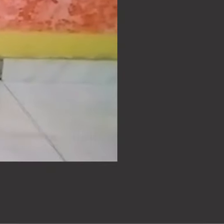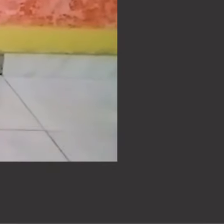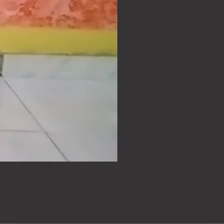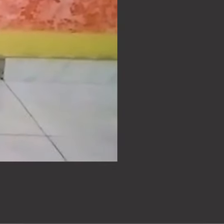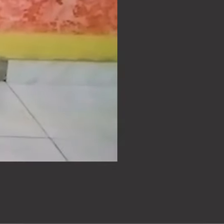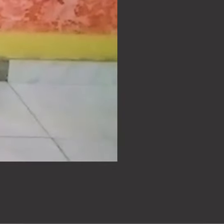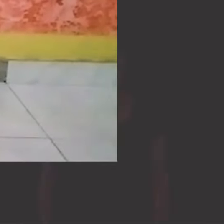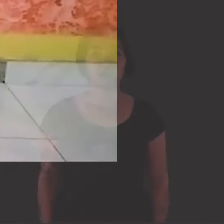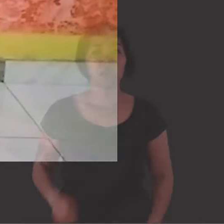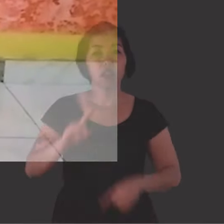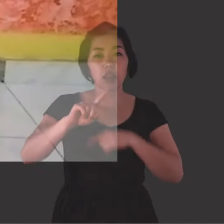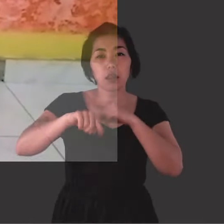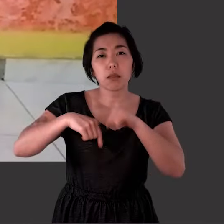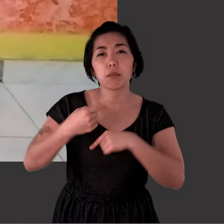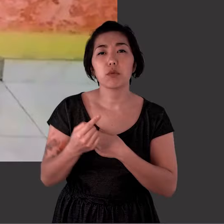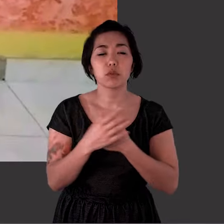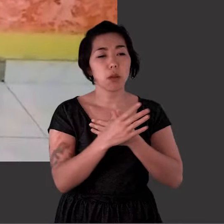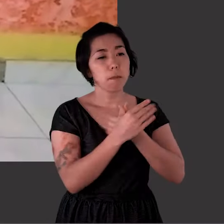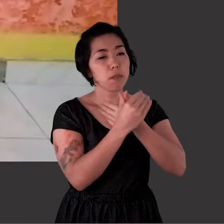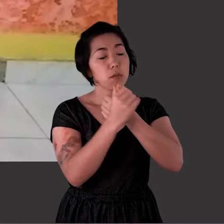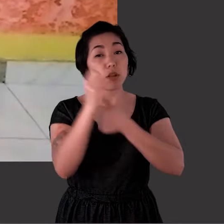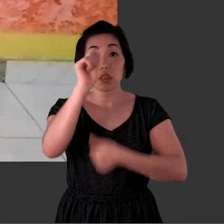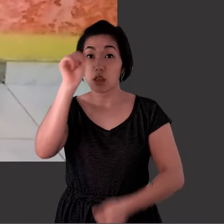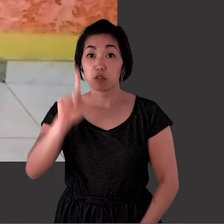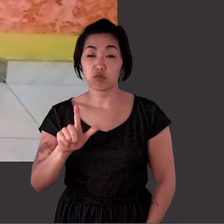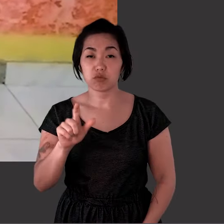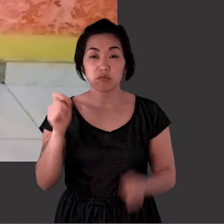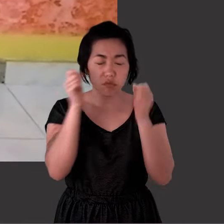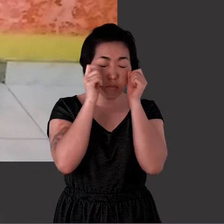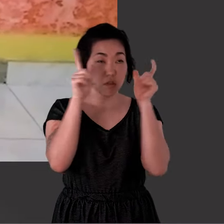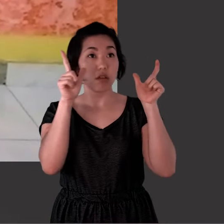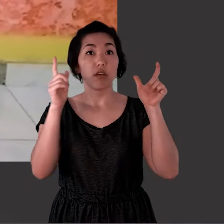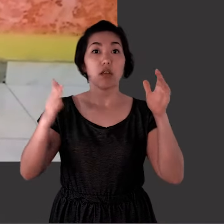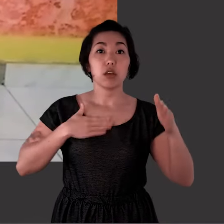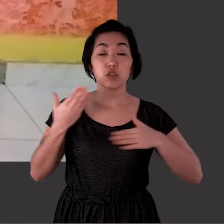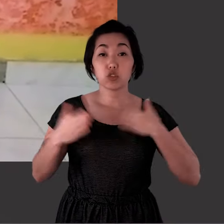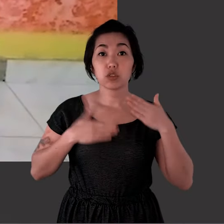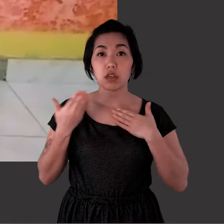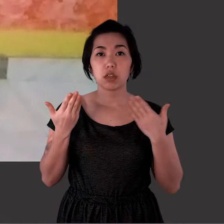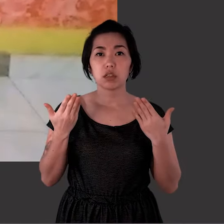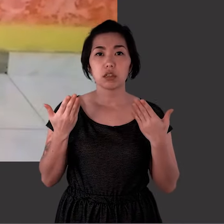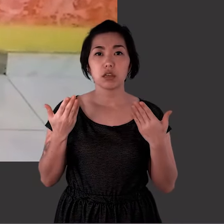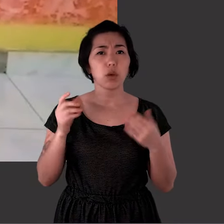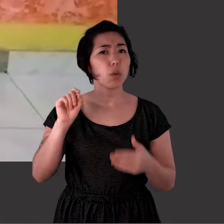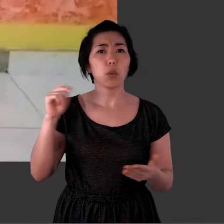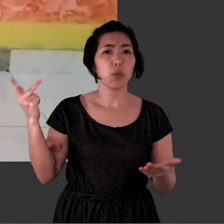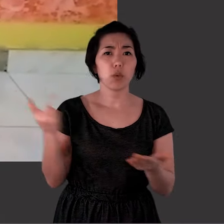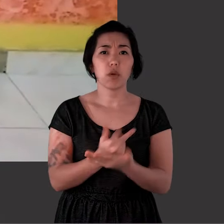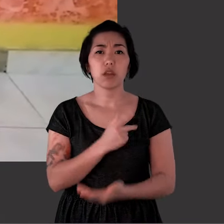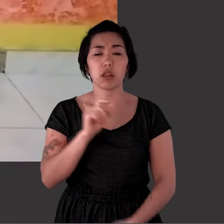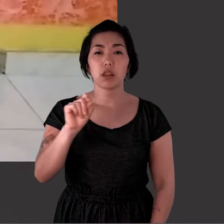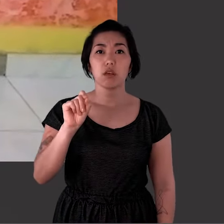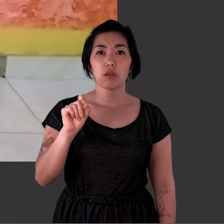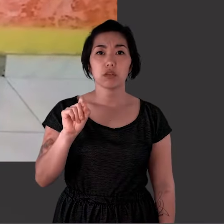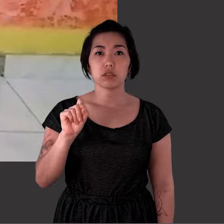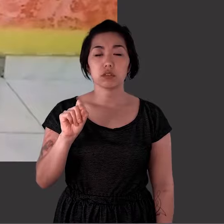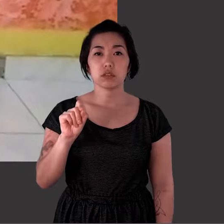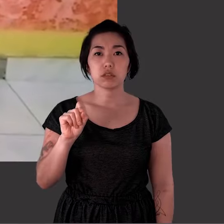Horas depois, a borboleta azul, acordou assustada, sem saber o que estava acontecendo.